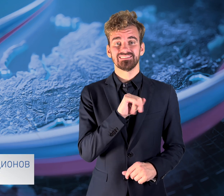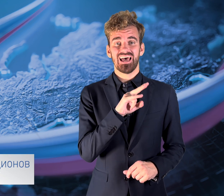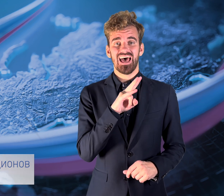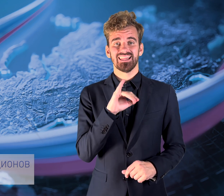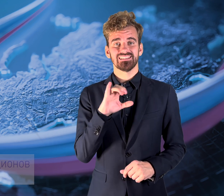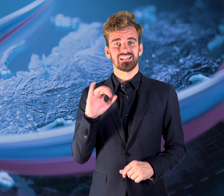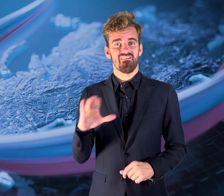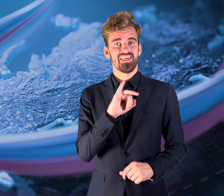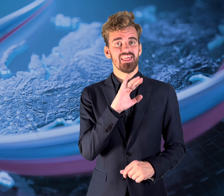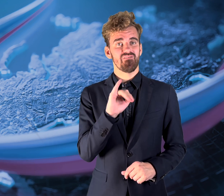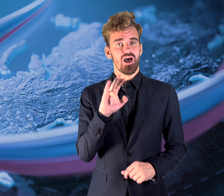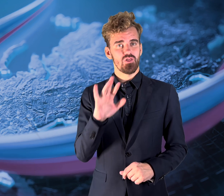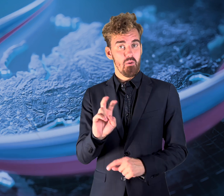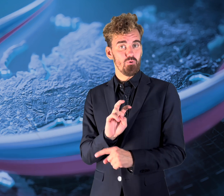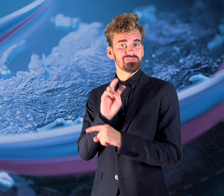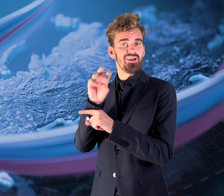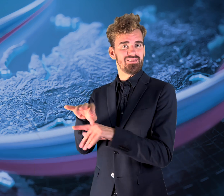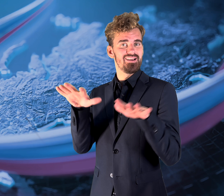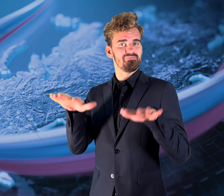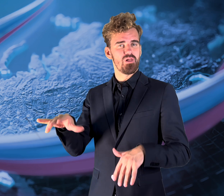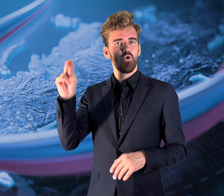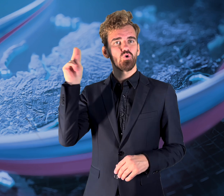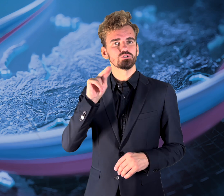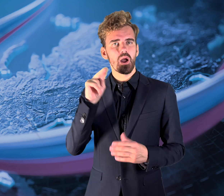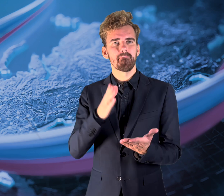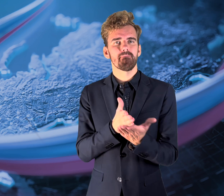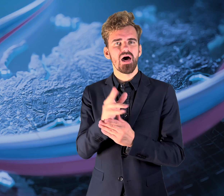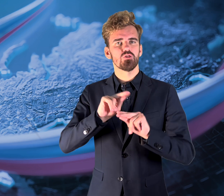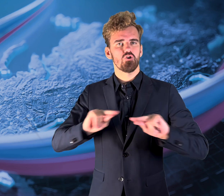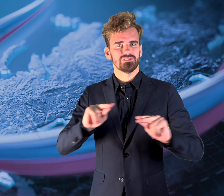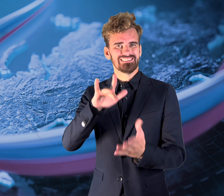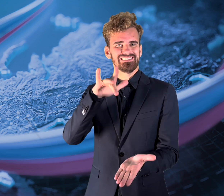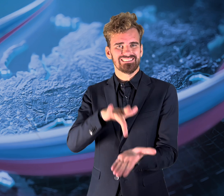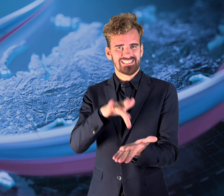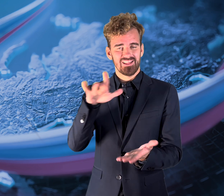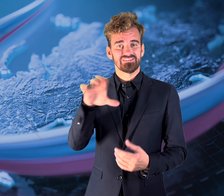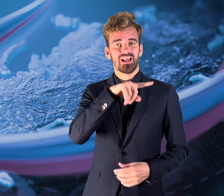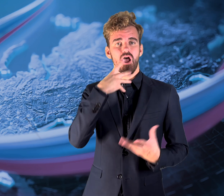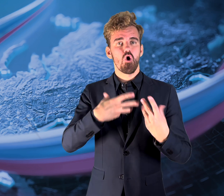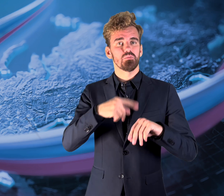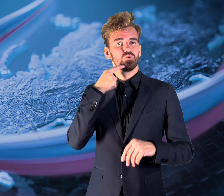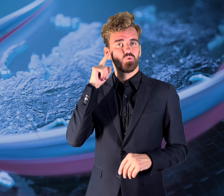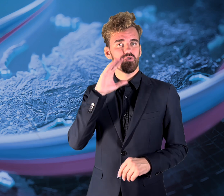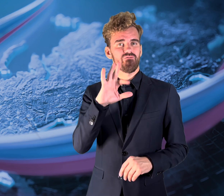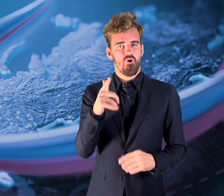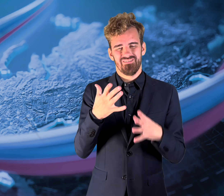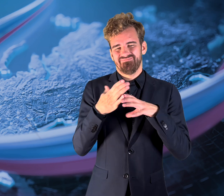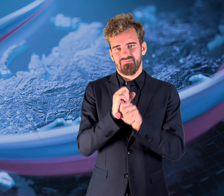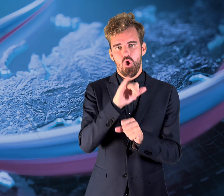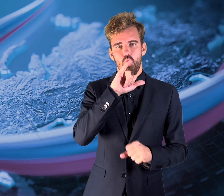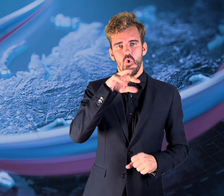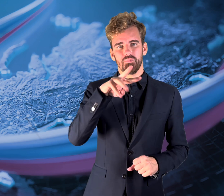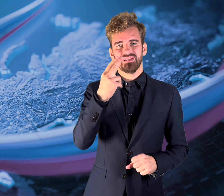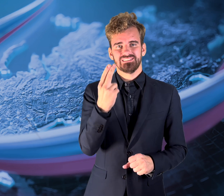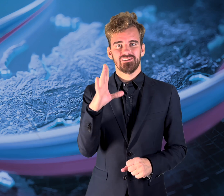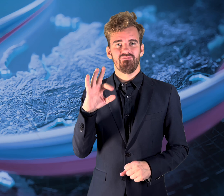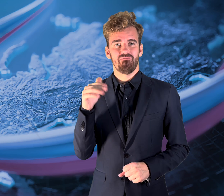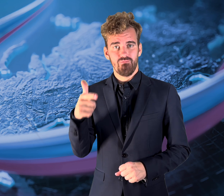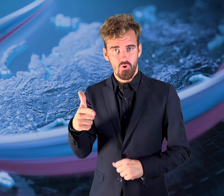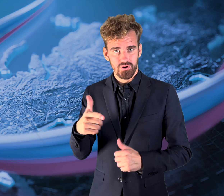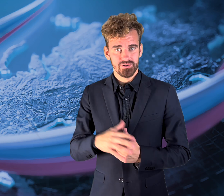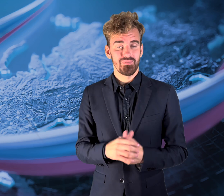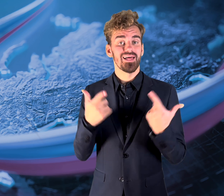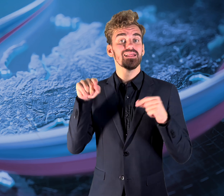Станислав Иванов посетил "Учебно-методический центр Всероссийского общества глухих",